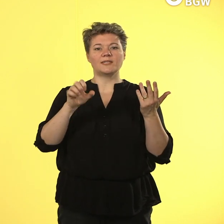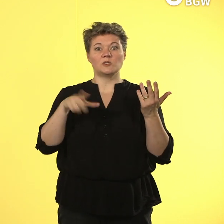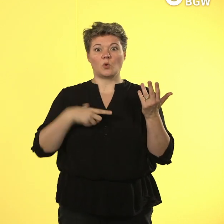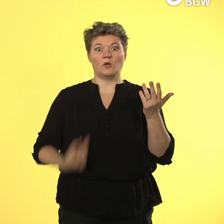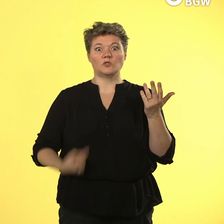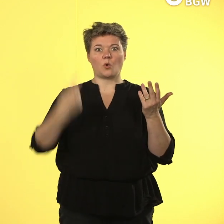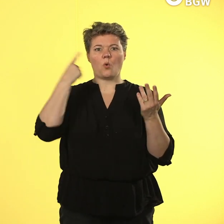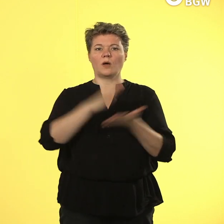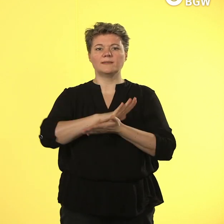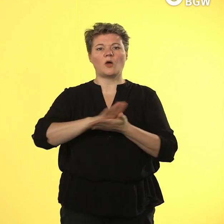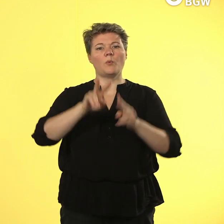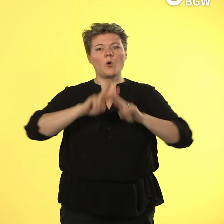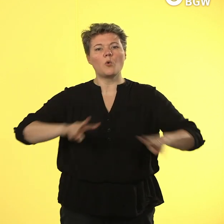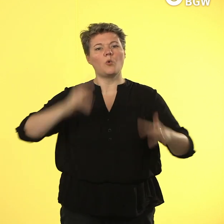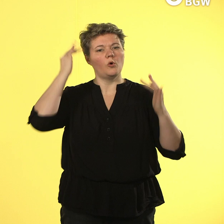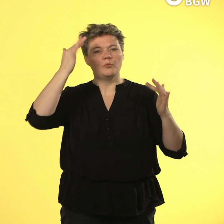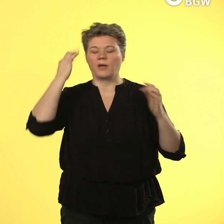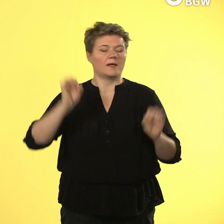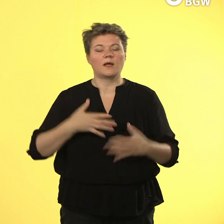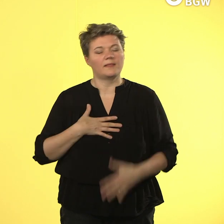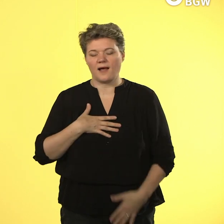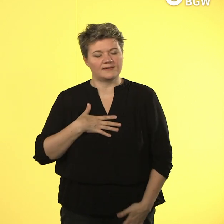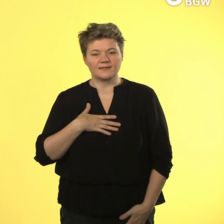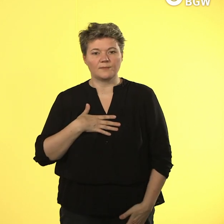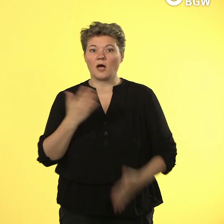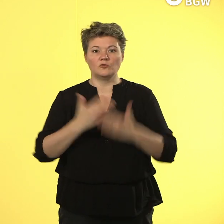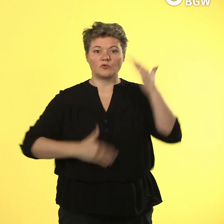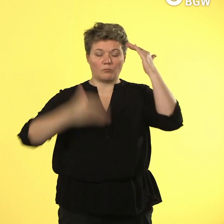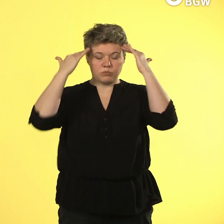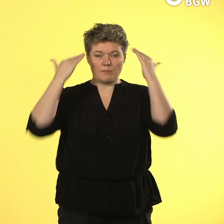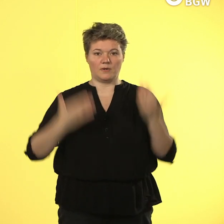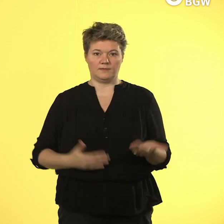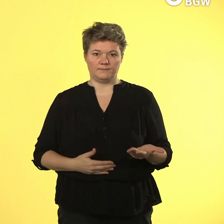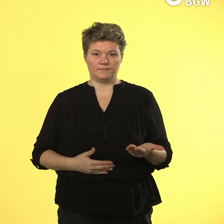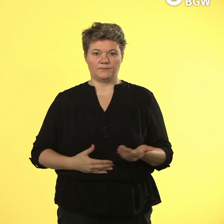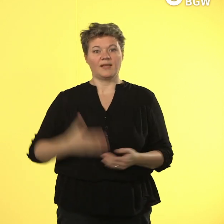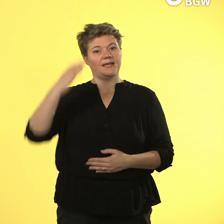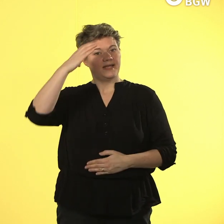Das Gehirn pumpt das ganze Blut in die großen Muskeln. Ich bin Fight-or-Flight-Modus.